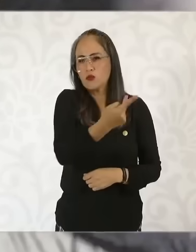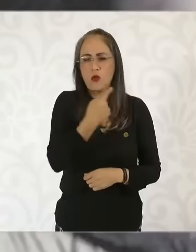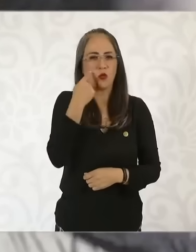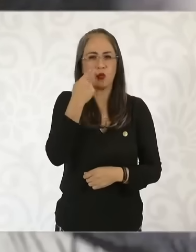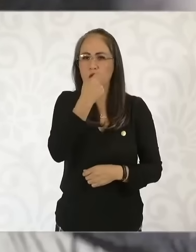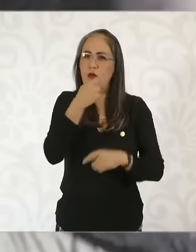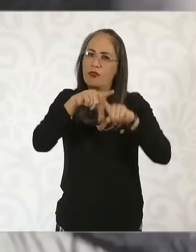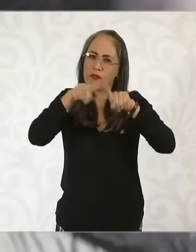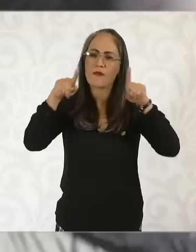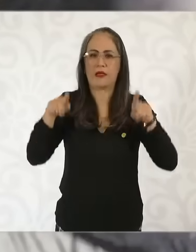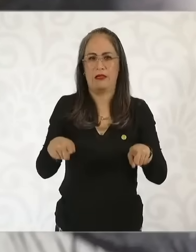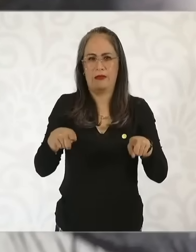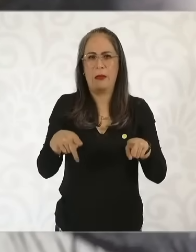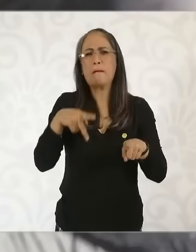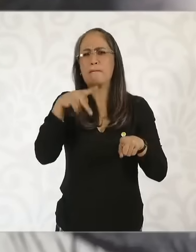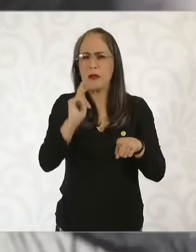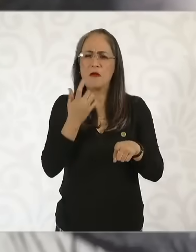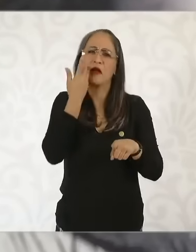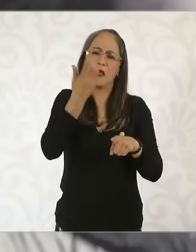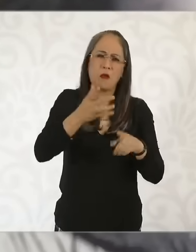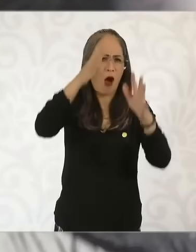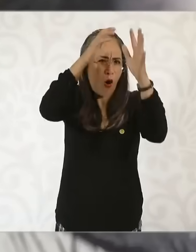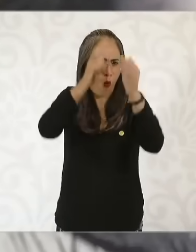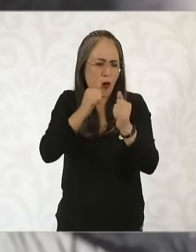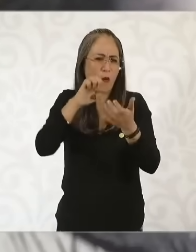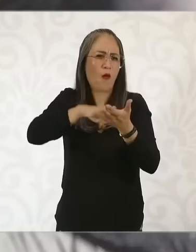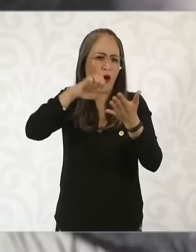acercar sobre una serie de elementos de propiedad intelectual. Por ejemplo, si se le deba dar más